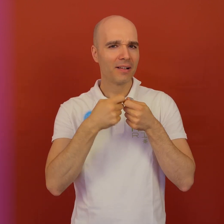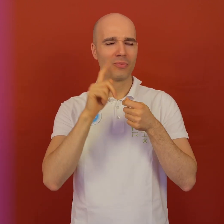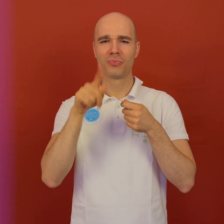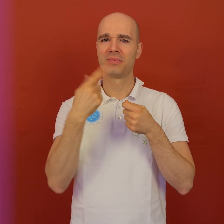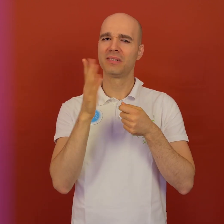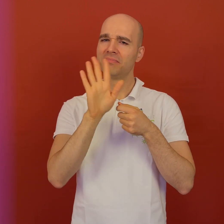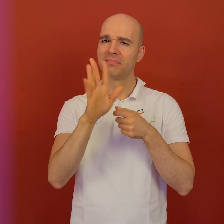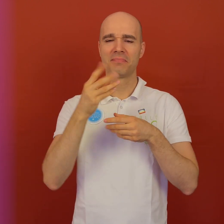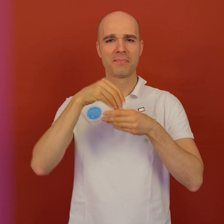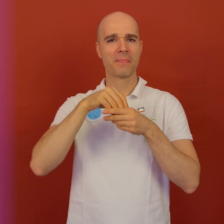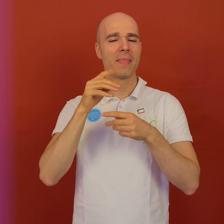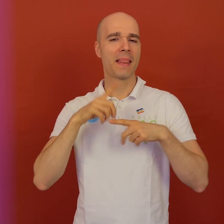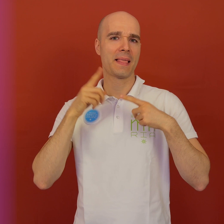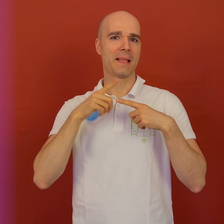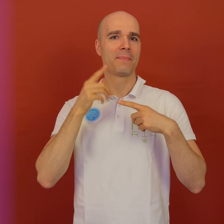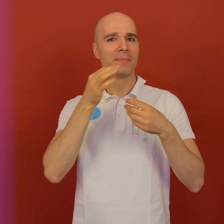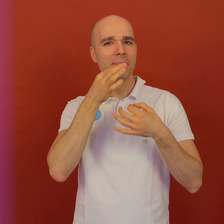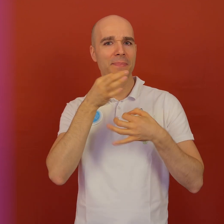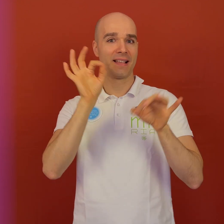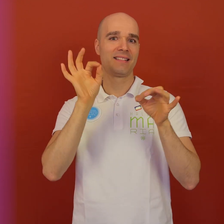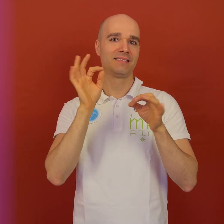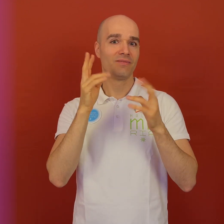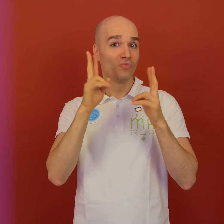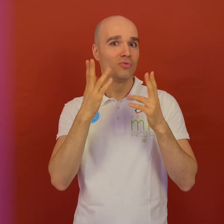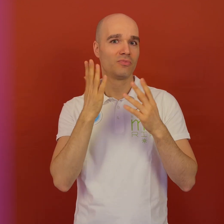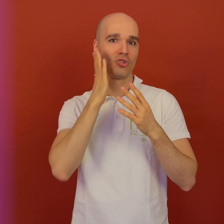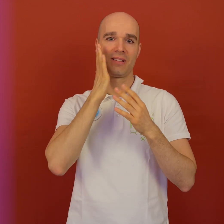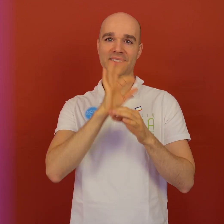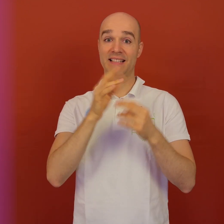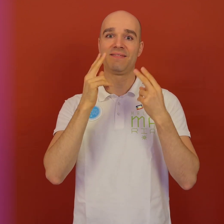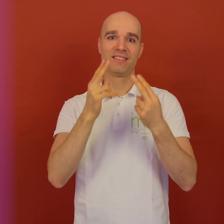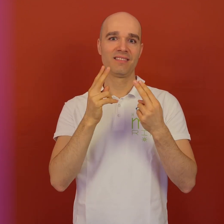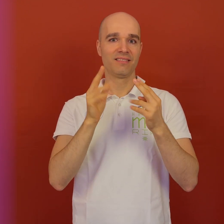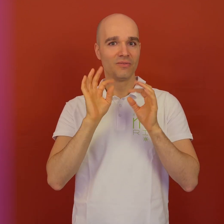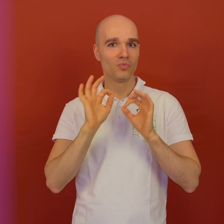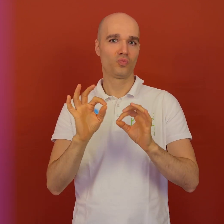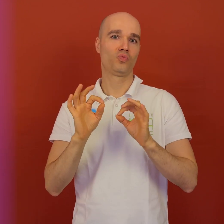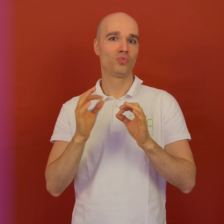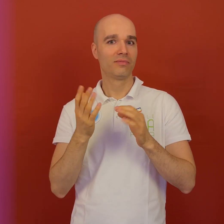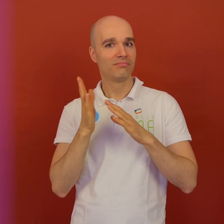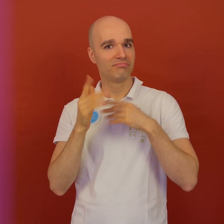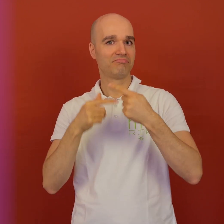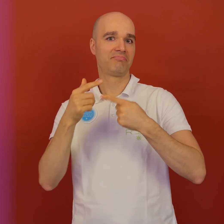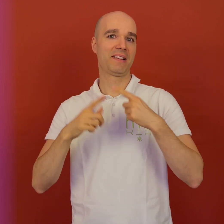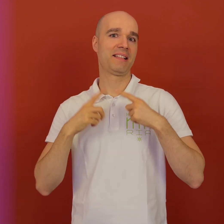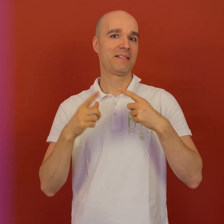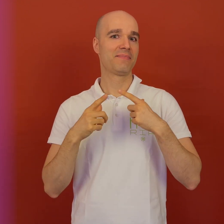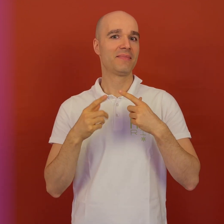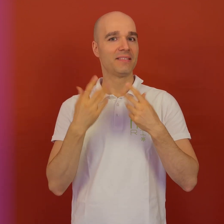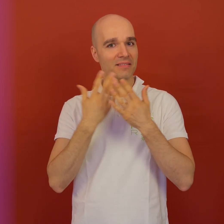und testen, was davon deine Schlafsituation verbessert. Guter Schlaf ist nämlich sehr wichtig für ein gesundes Leben.